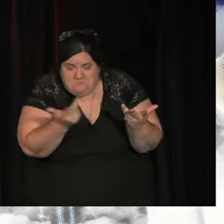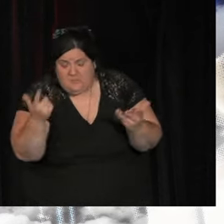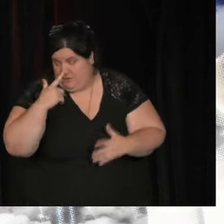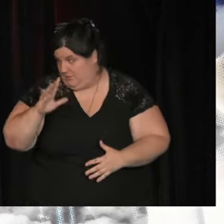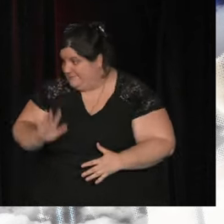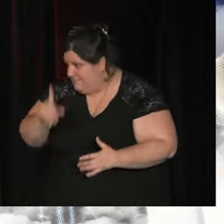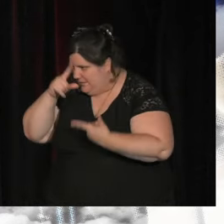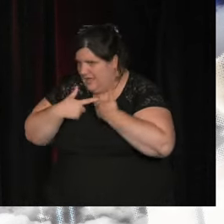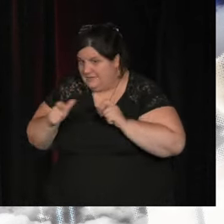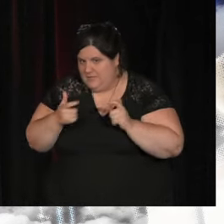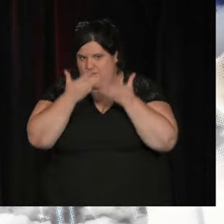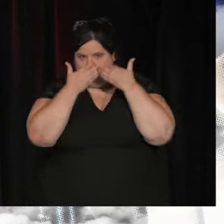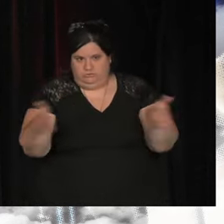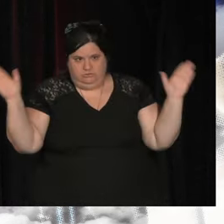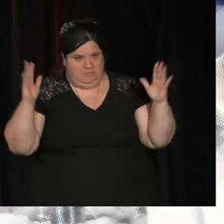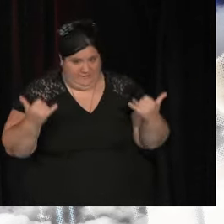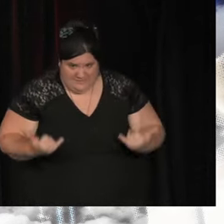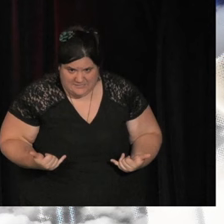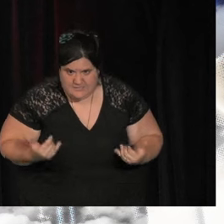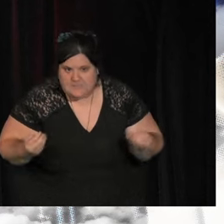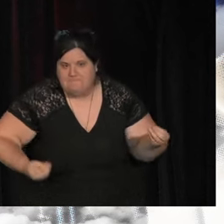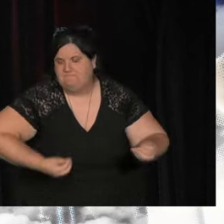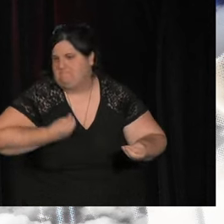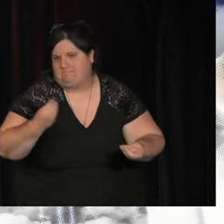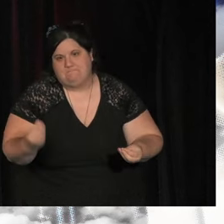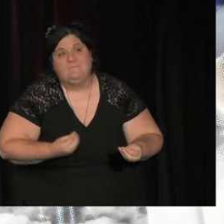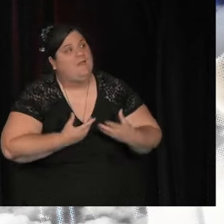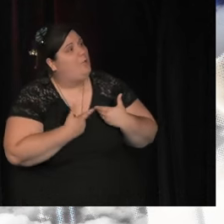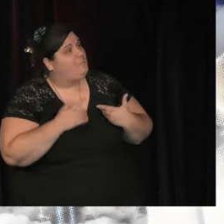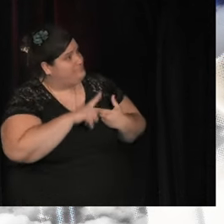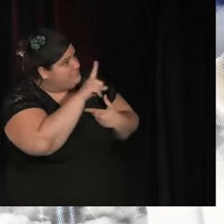Je ne sais pas si c'est la bonne place, là, pour répondre à la question sur qu'en est-il de l'accessibilité du jeu vidéo.